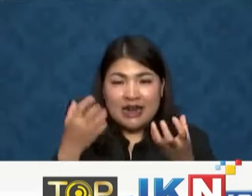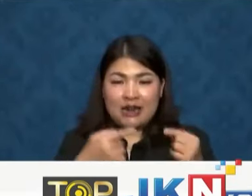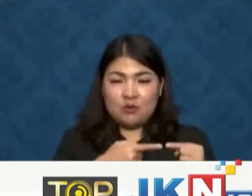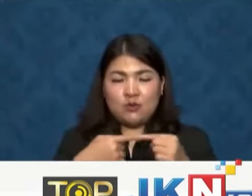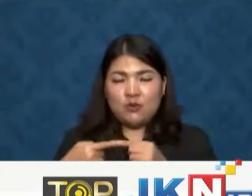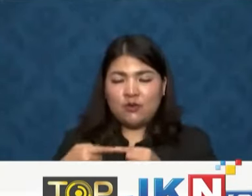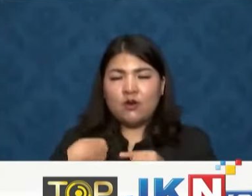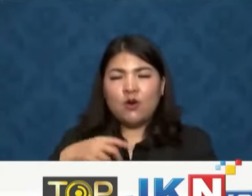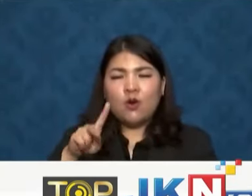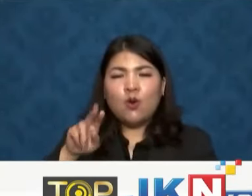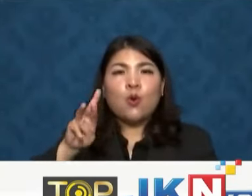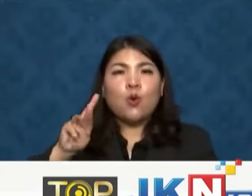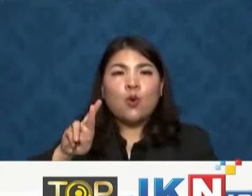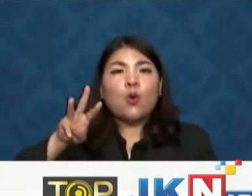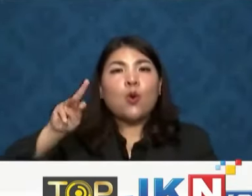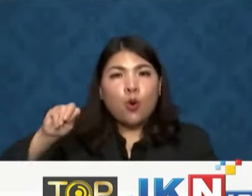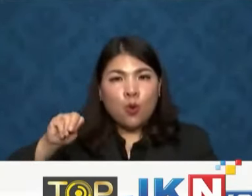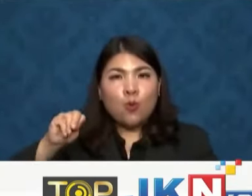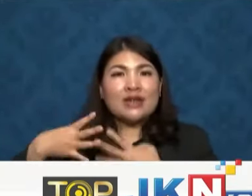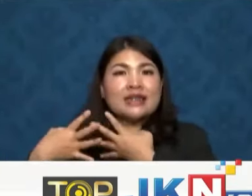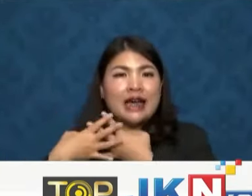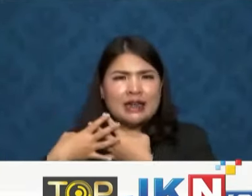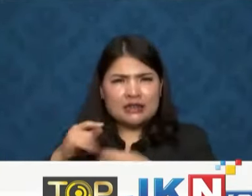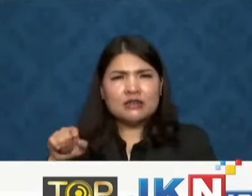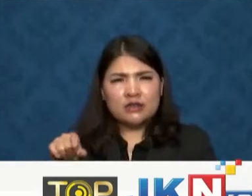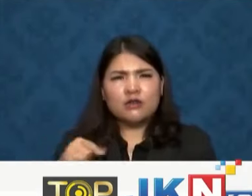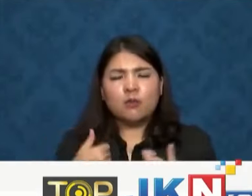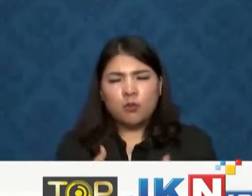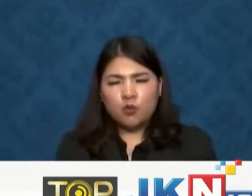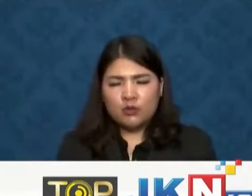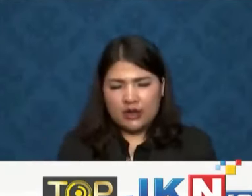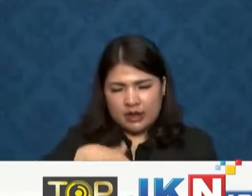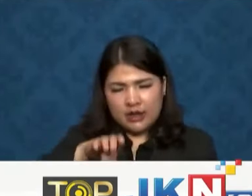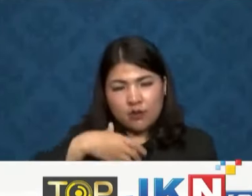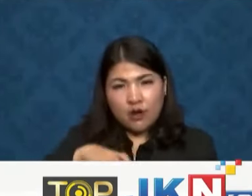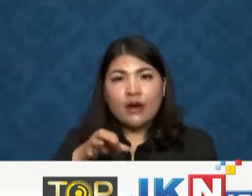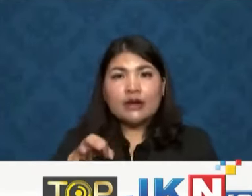ประยุทธ์จันทร์โอชาคุณก็เป็นรัฐบาลที่ นั่งอยู่ในครมเมื่อปี 63 ปี 64